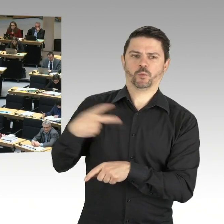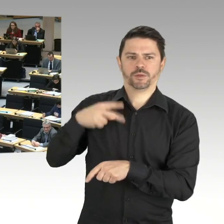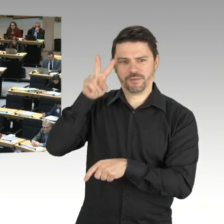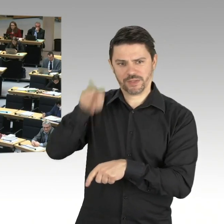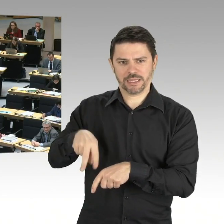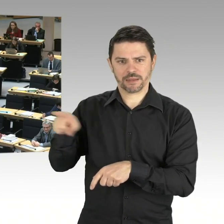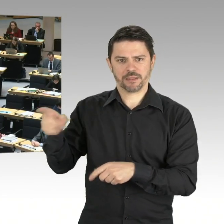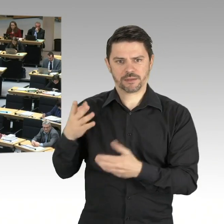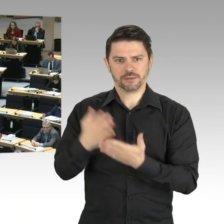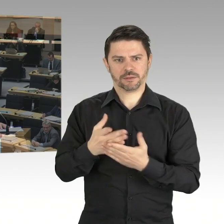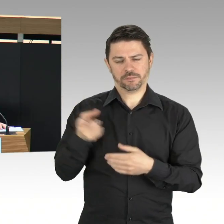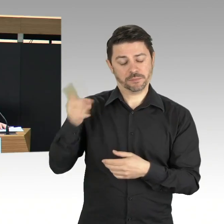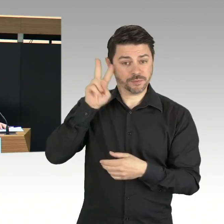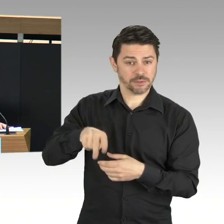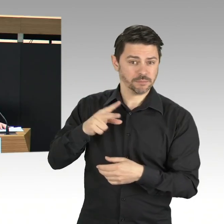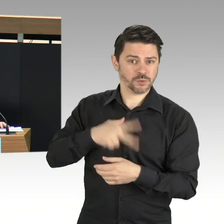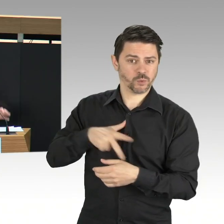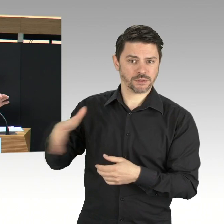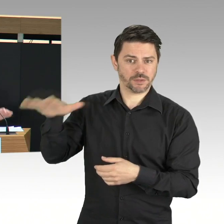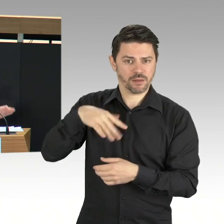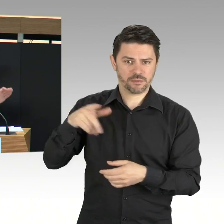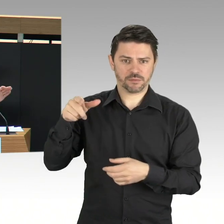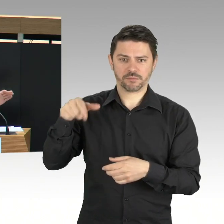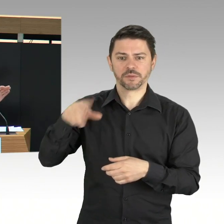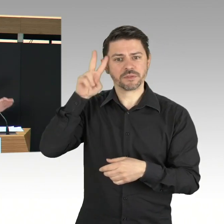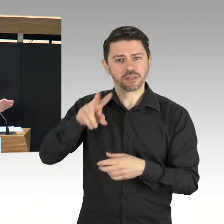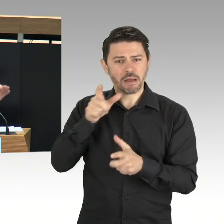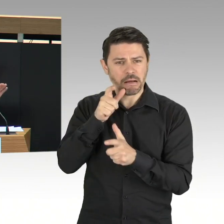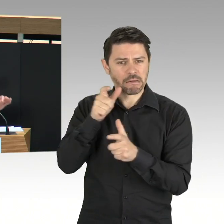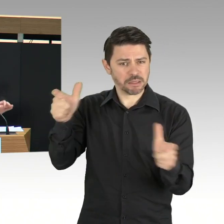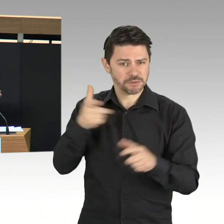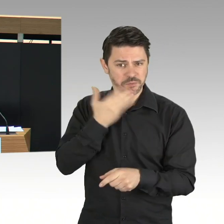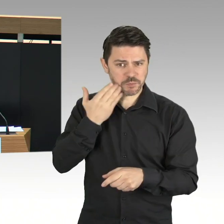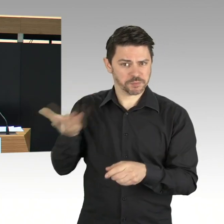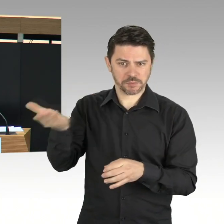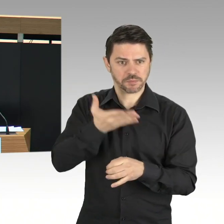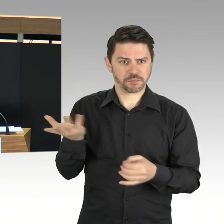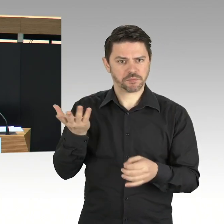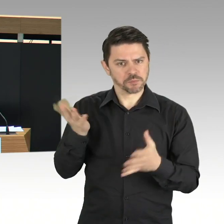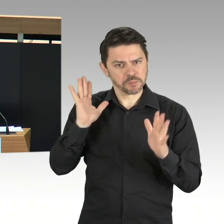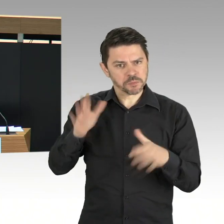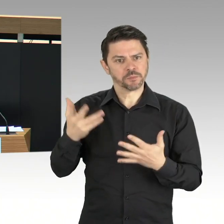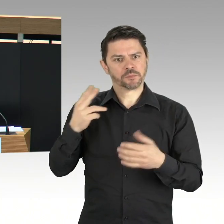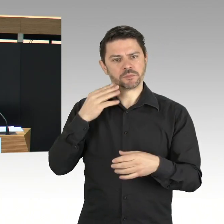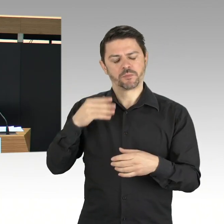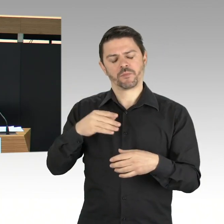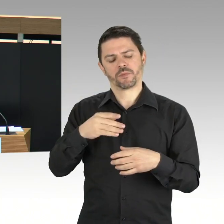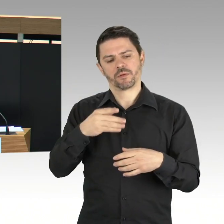die das scheinbar immer noch nicht verstanden haben, lieber Herr Dregger, der Mietendeckel ist dafür da, den Bestand zu schützen. Der Neubau ist ausdrücklich ausgenommen